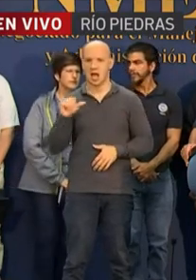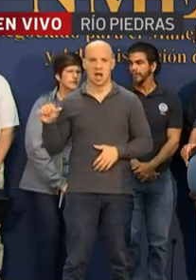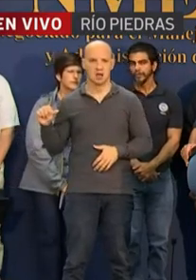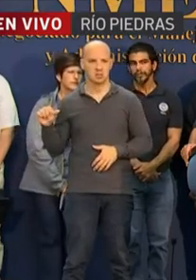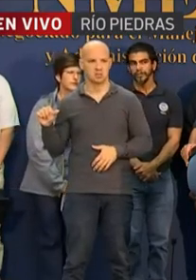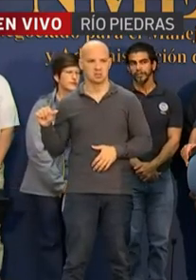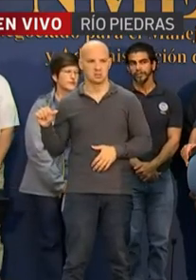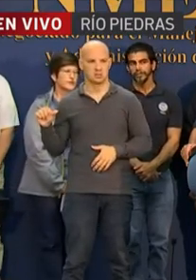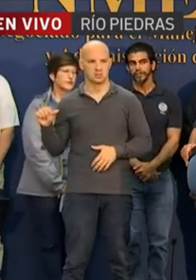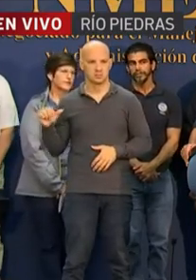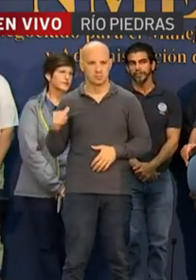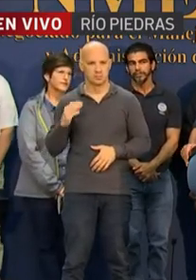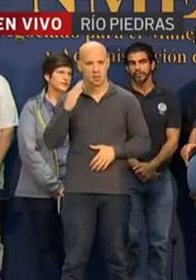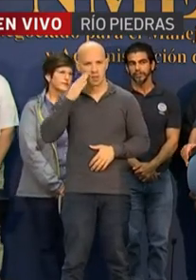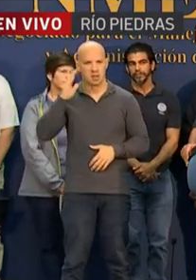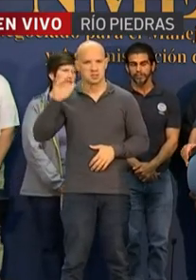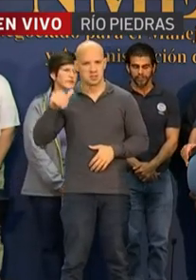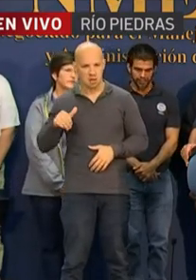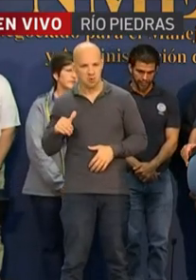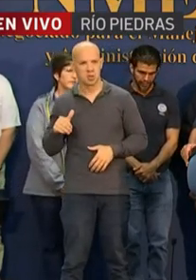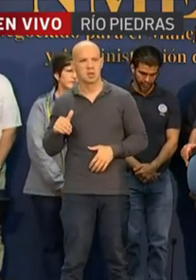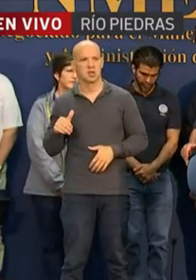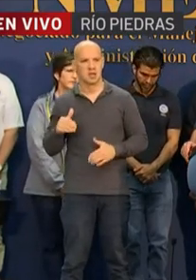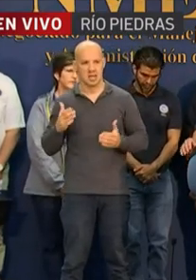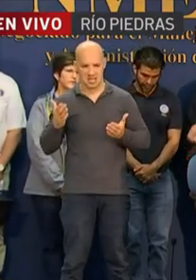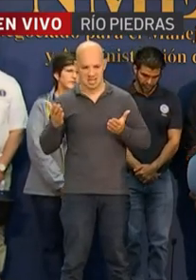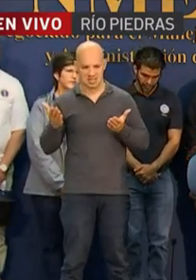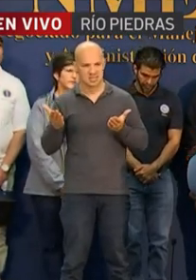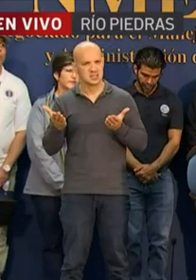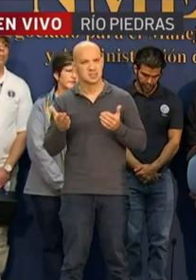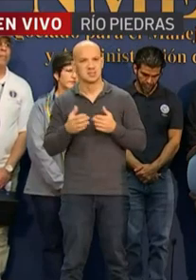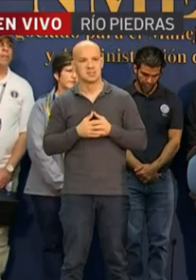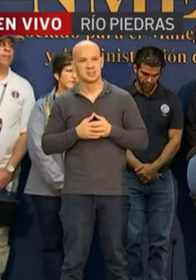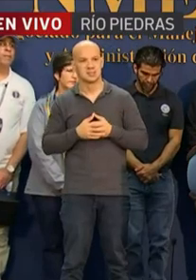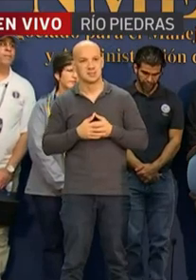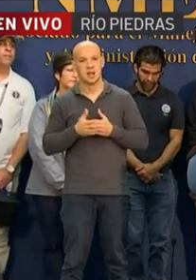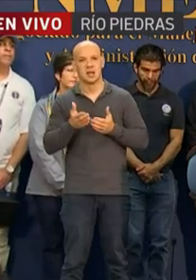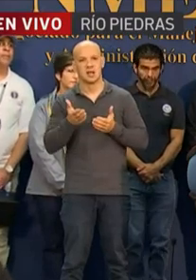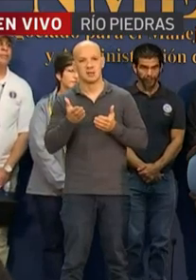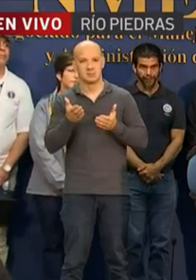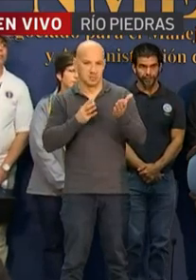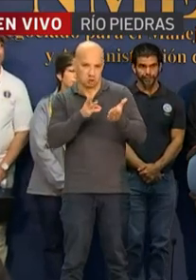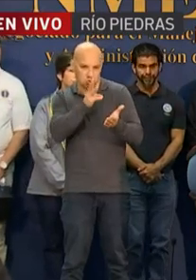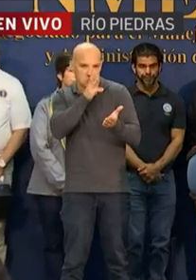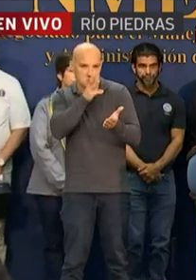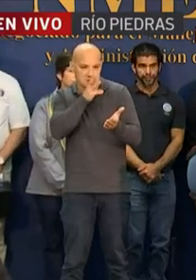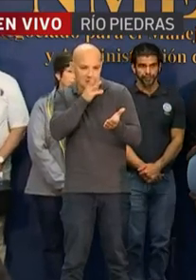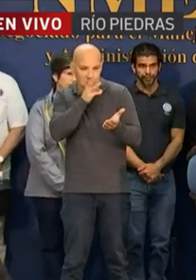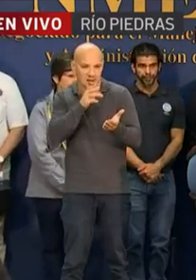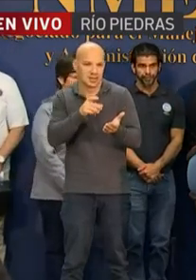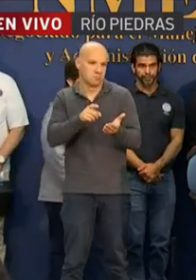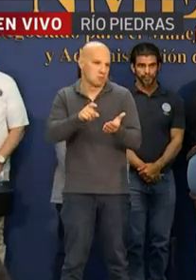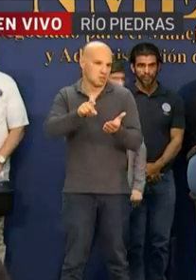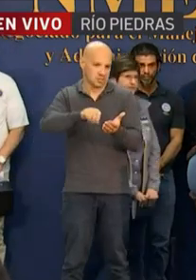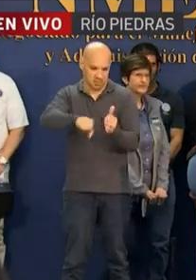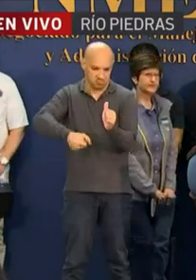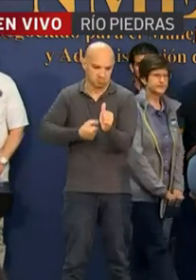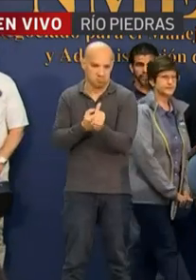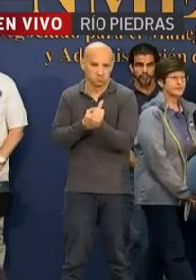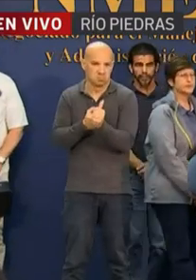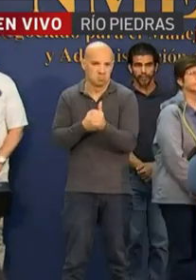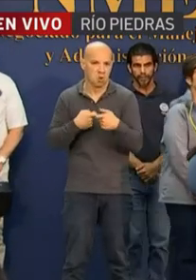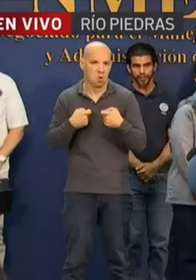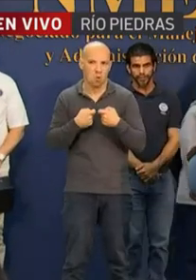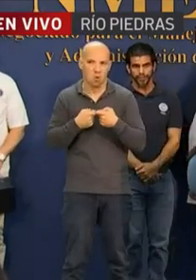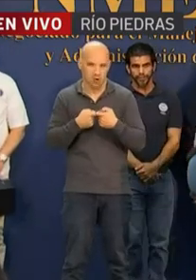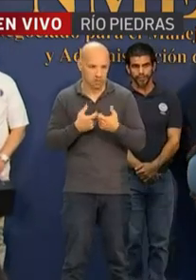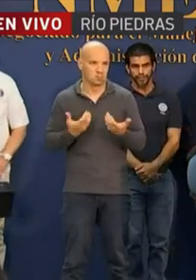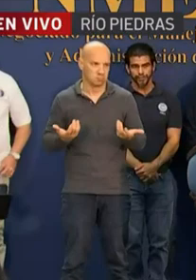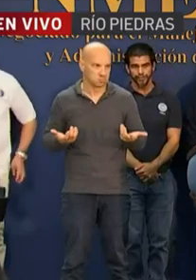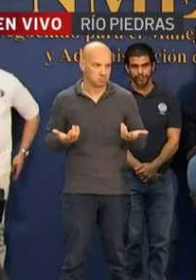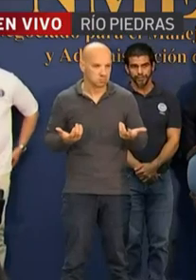COMO ES DEBIDO.